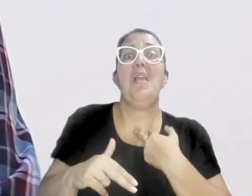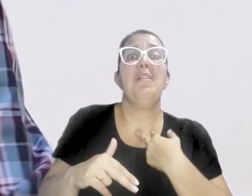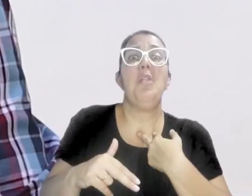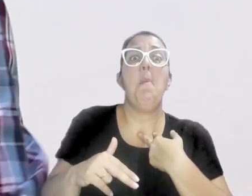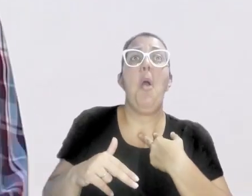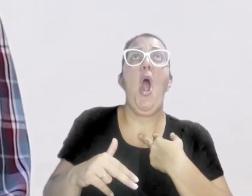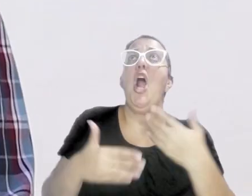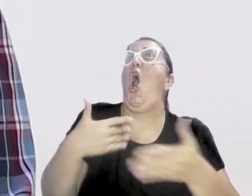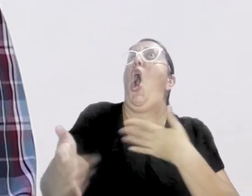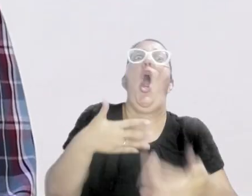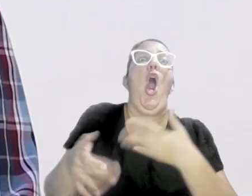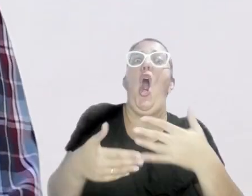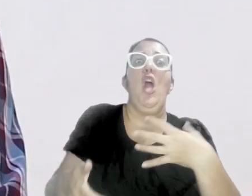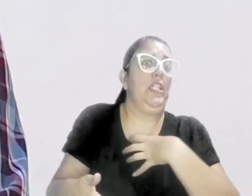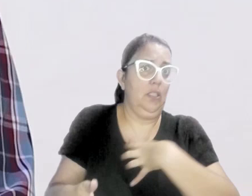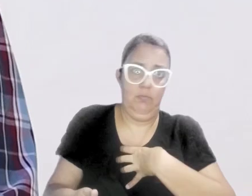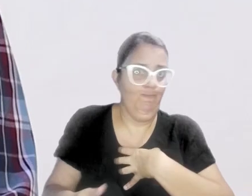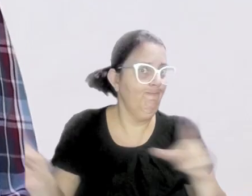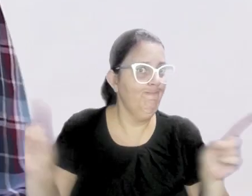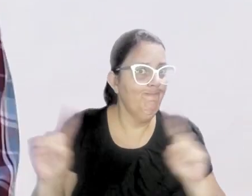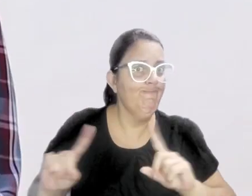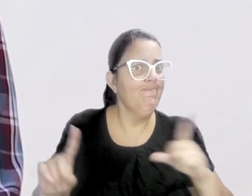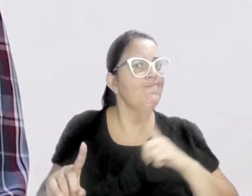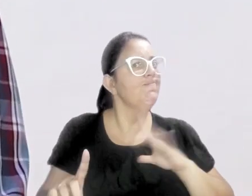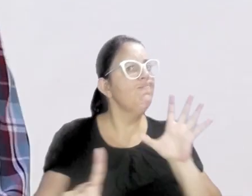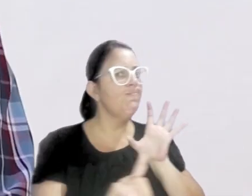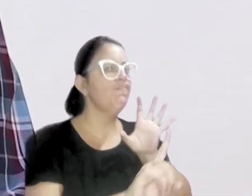que é feito de forma leviana. Ele precisa ser imbuído de uma intenção.